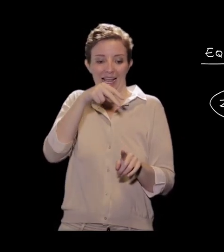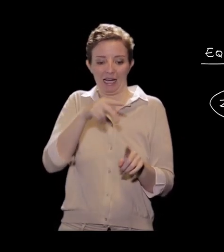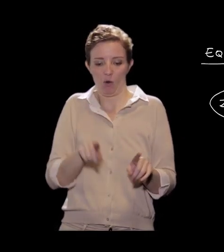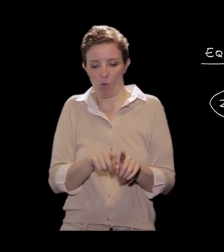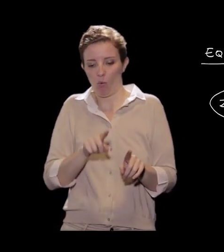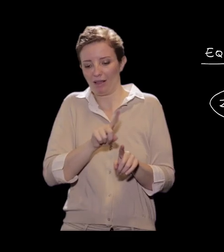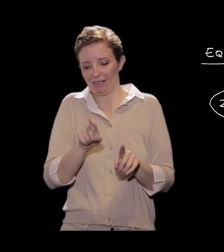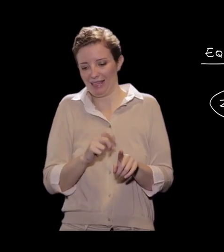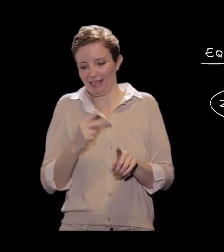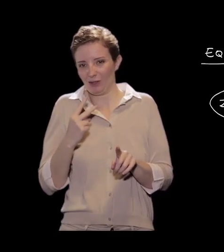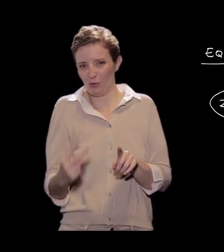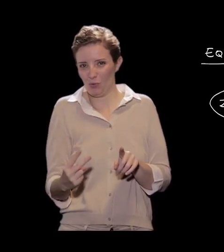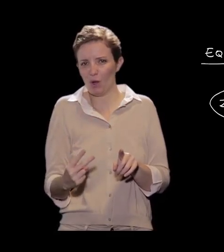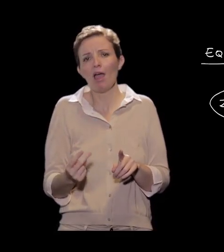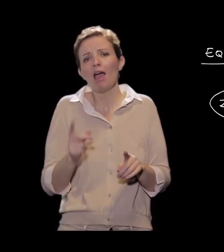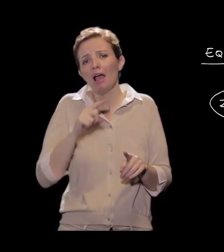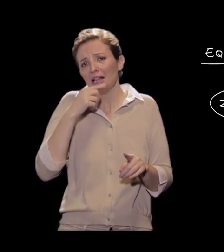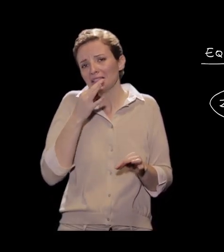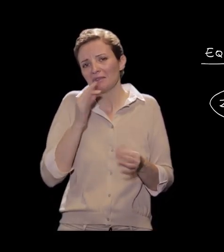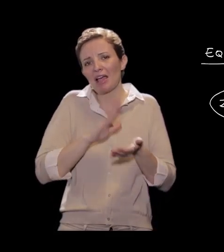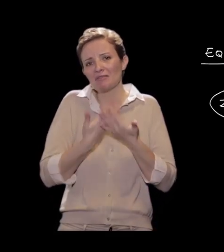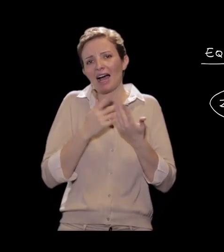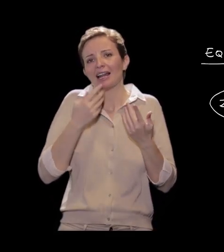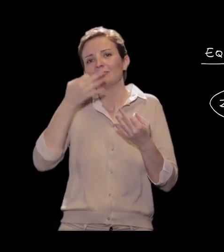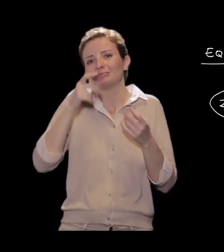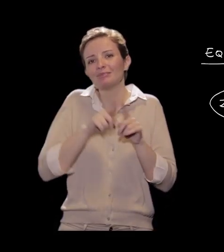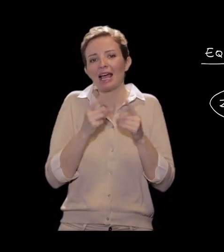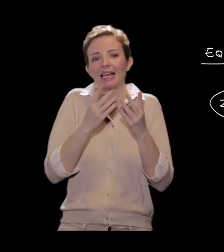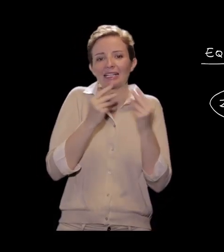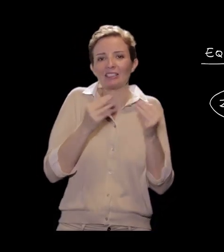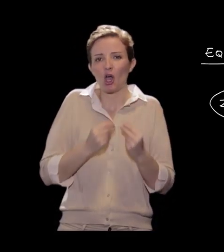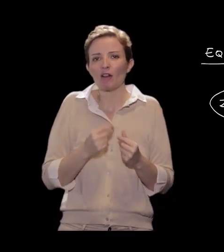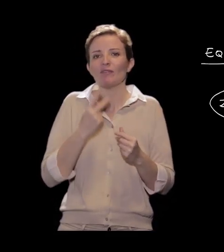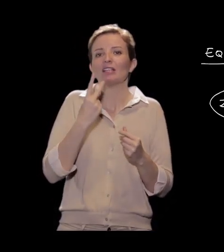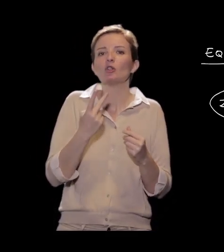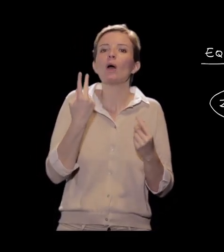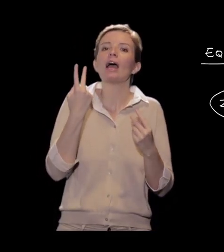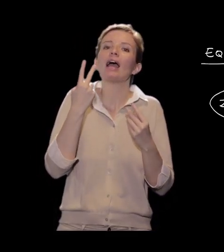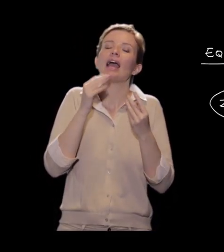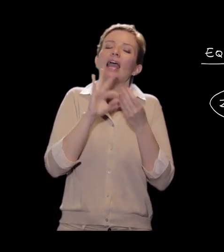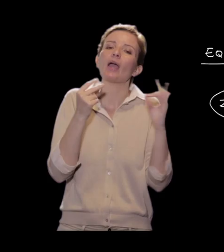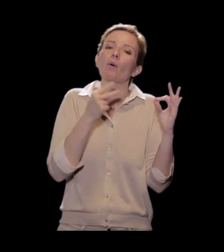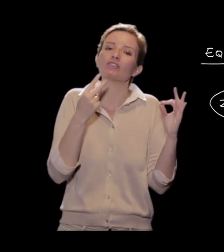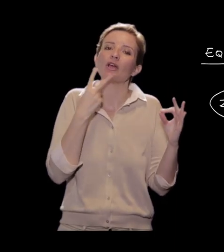Andremo, quindi, a risolvere due equazioni binomie, cioè quelle che abbiamo visto prima.